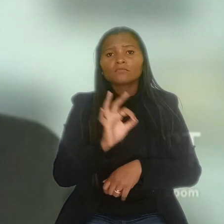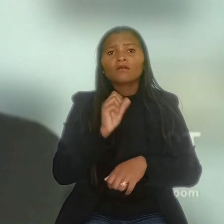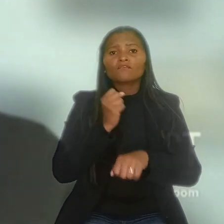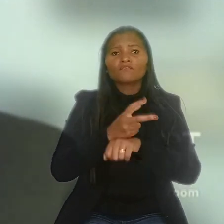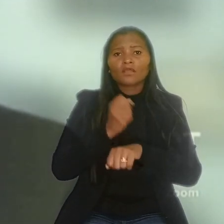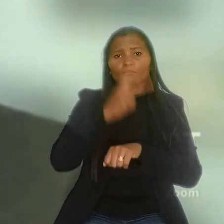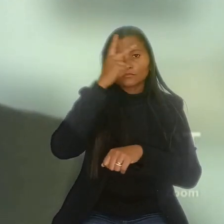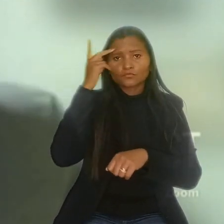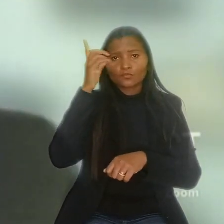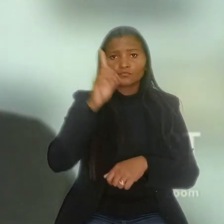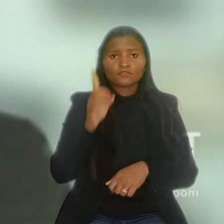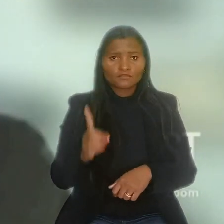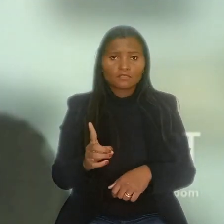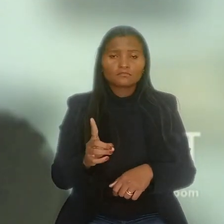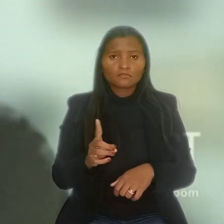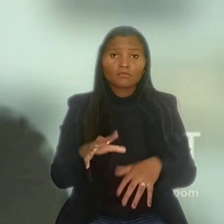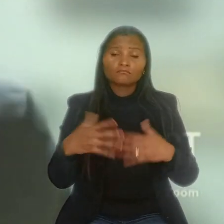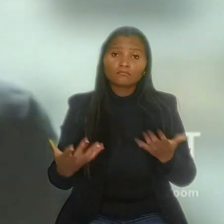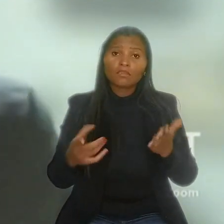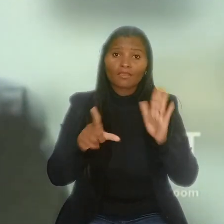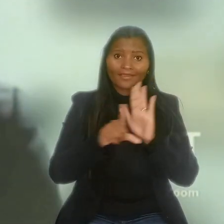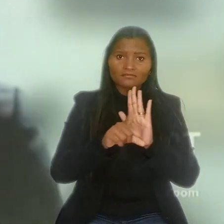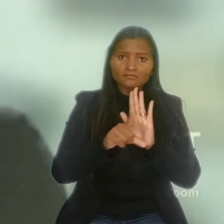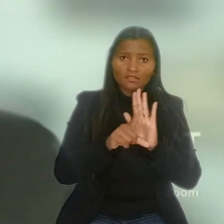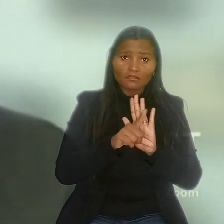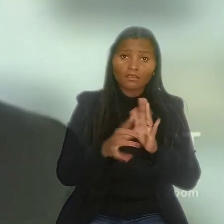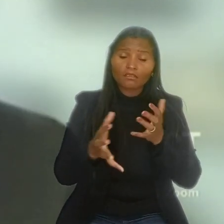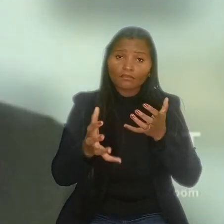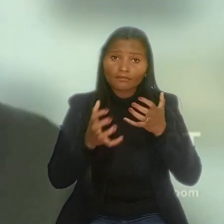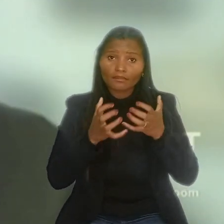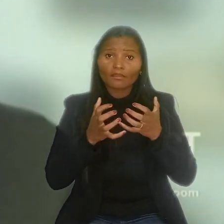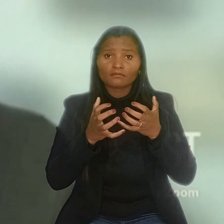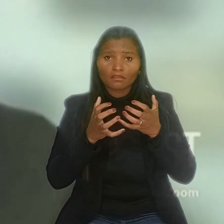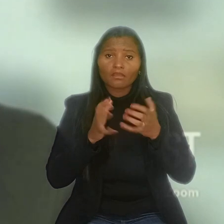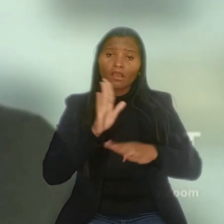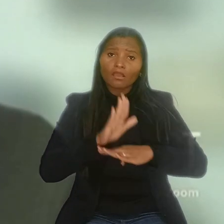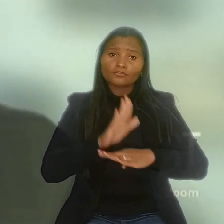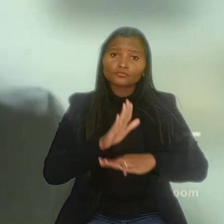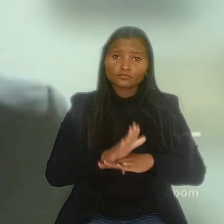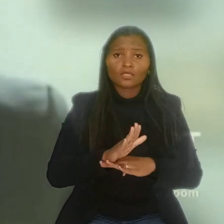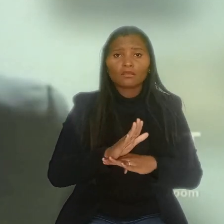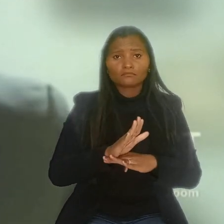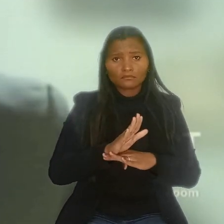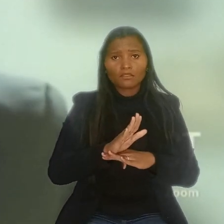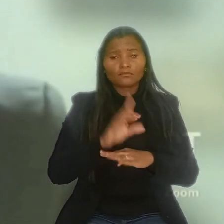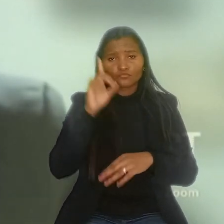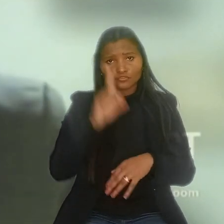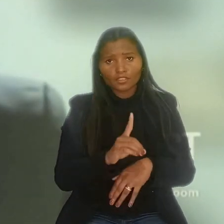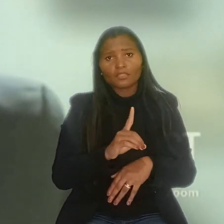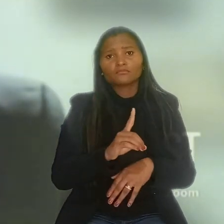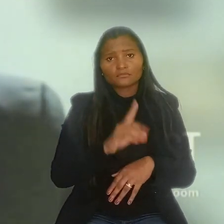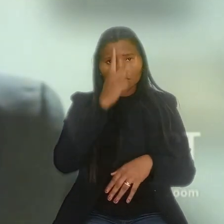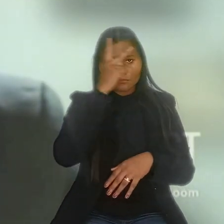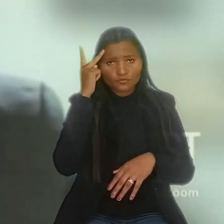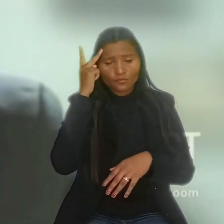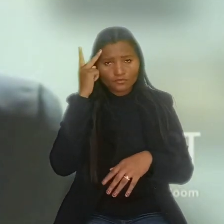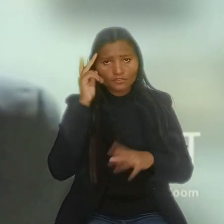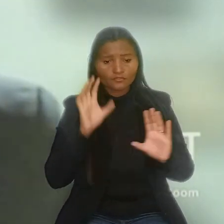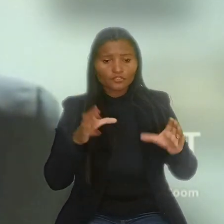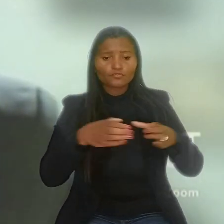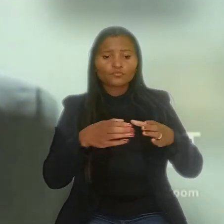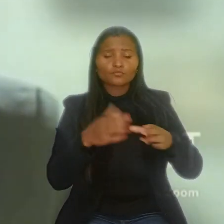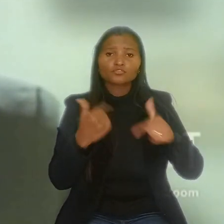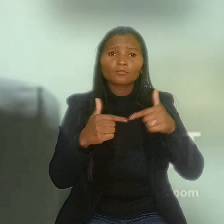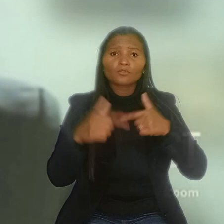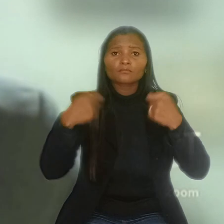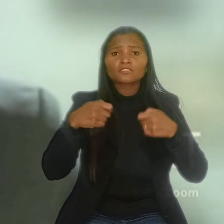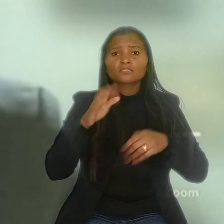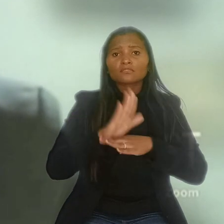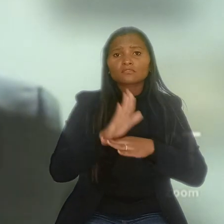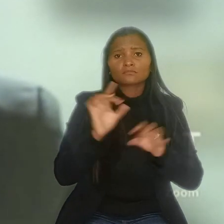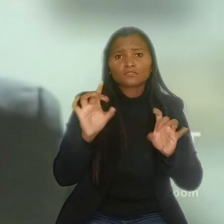E que tal disposição legal visa resguardar os direitos consagrados inclusive constitucionalmente de um grupo de trabalhadores que demandam uma assistência especial.